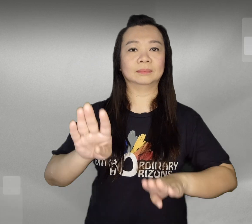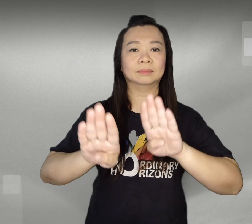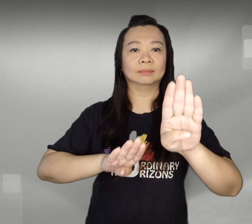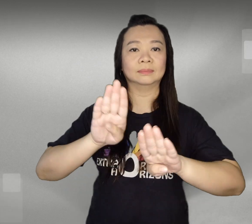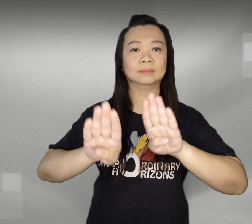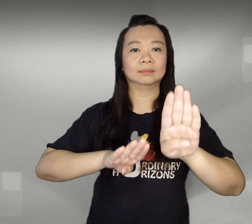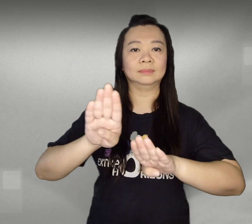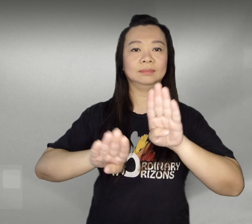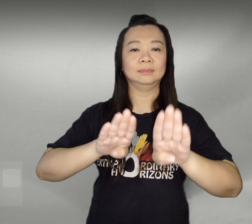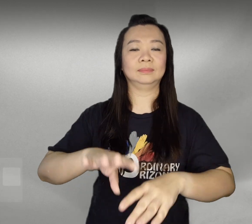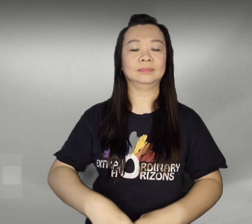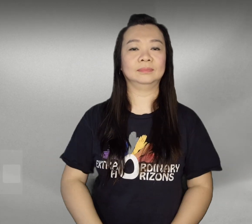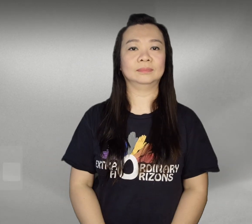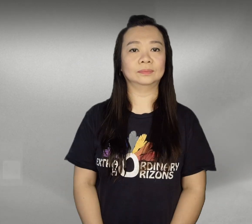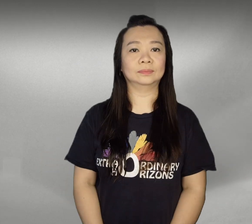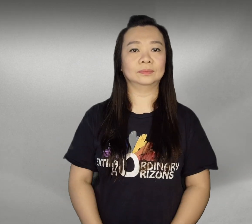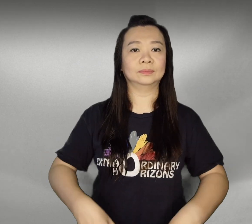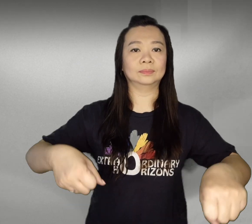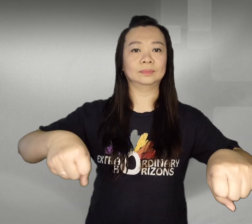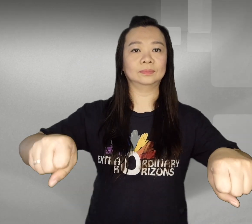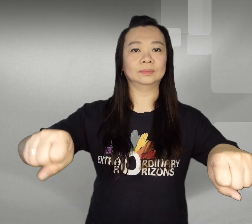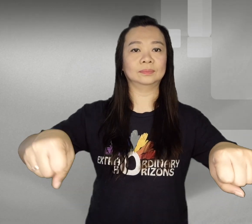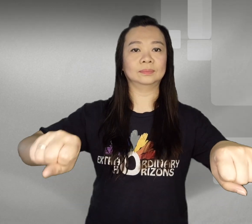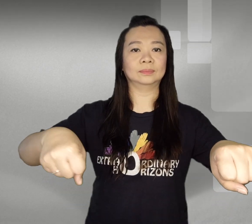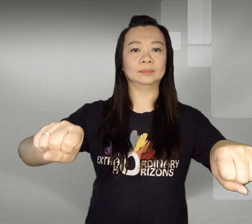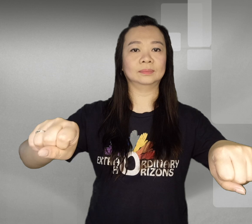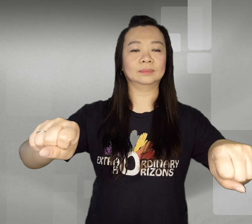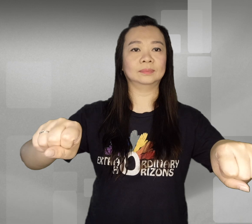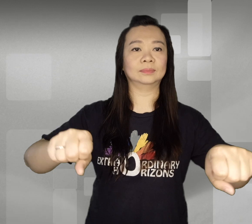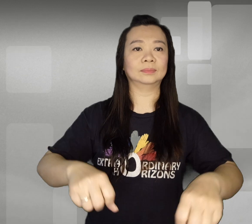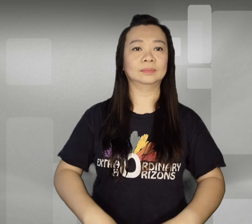BICYCLE (VAR. 2; SEE2) MOTORCYCLE, bike